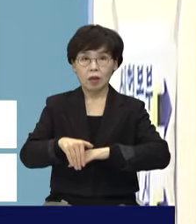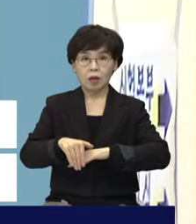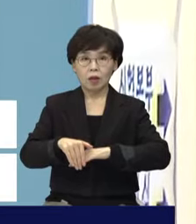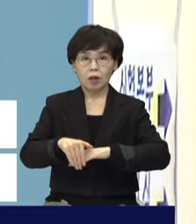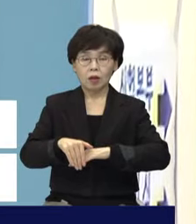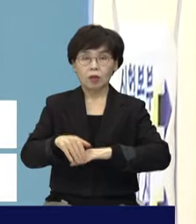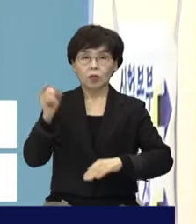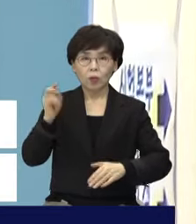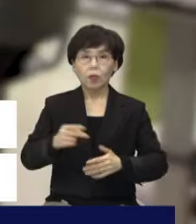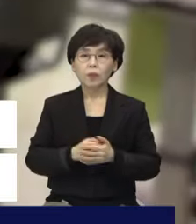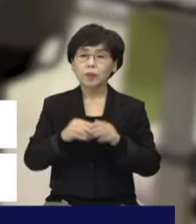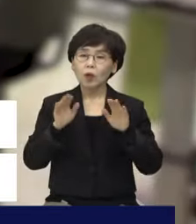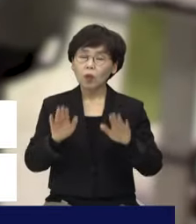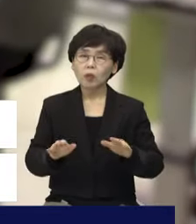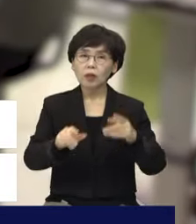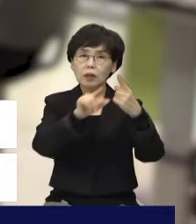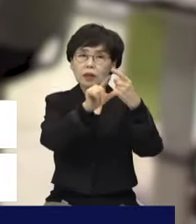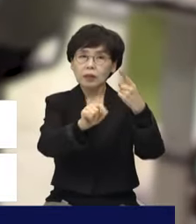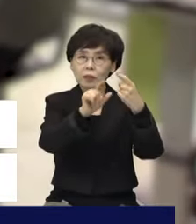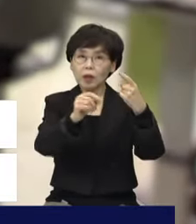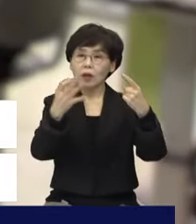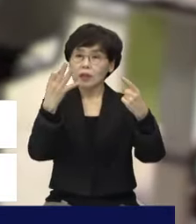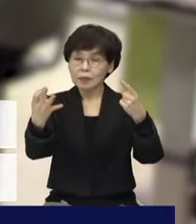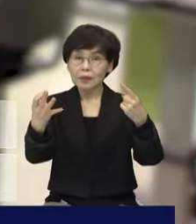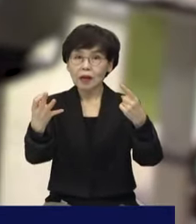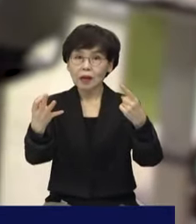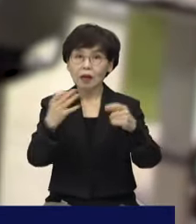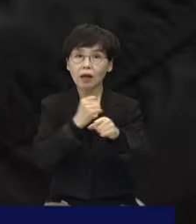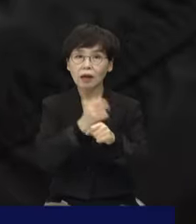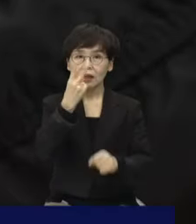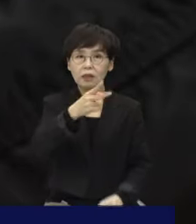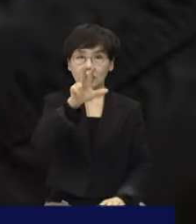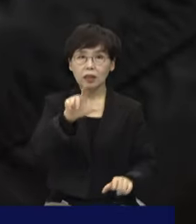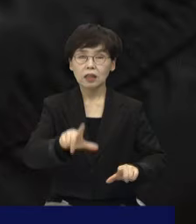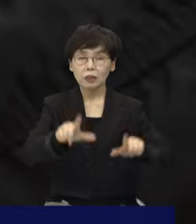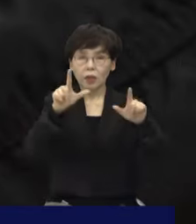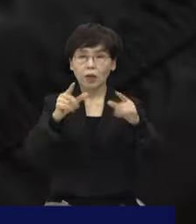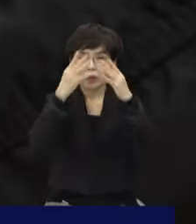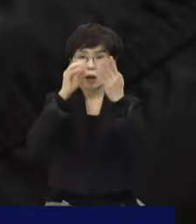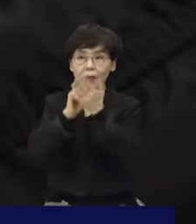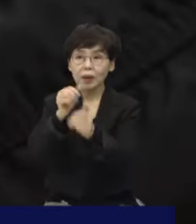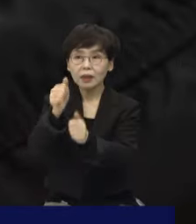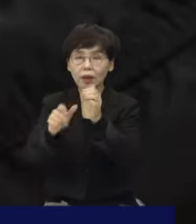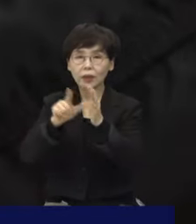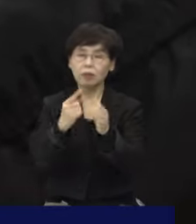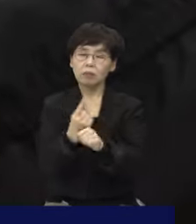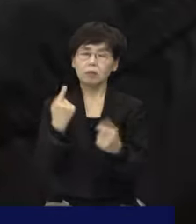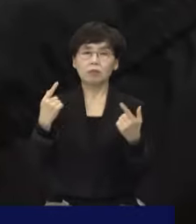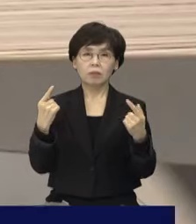한국교육과정평가원은 오는 11월 14일 치러지는 2025학년도 수능에서 지난해와 마찬가지로 킬러문항을 배제하고 적정